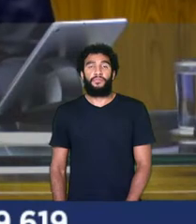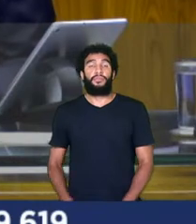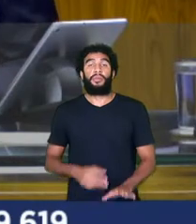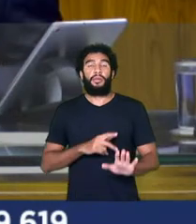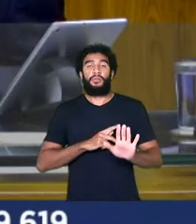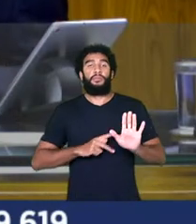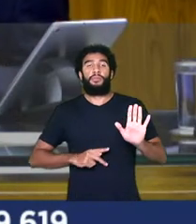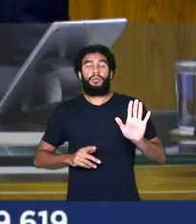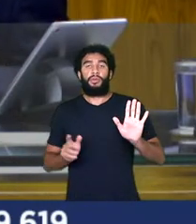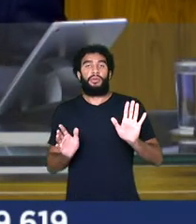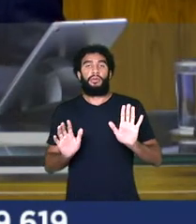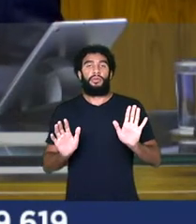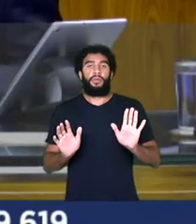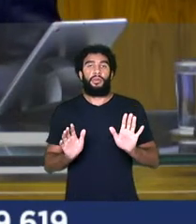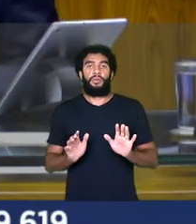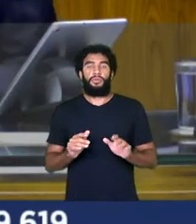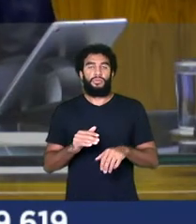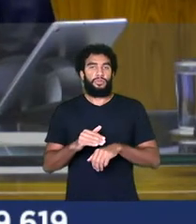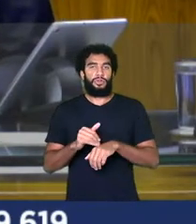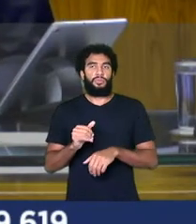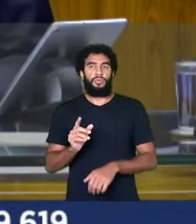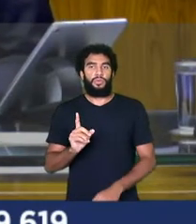SIM. JÁ CHAMEI VOSSA EXCELÊ NCIA, AGORA... [DEPUTADA]: O SENHOR NÃO ME CHAMOU AINDA. EU